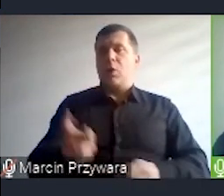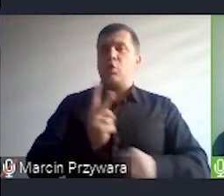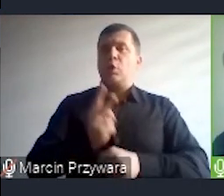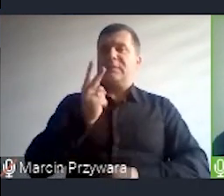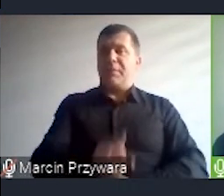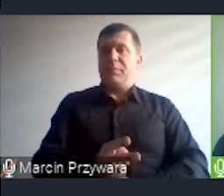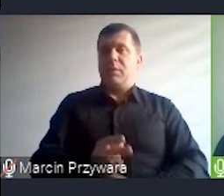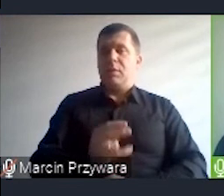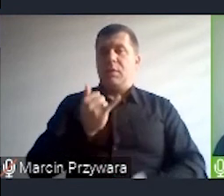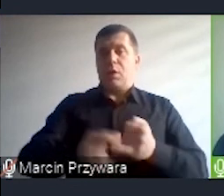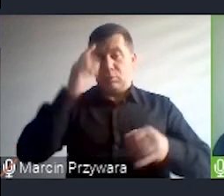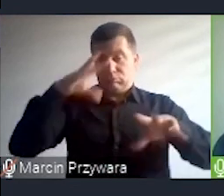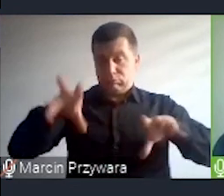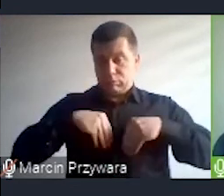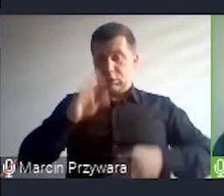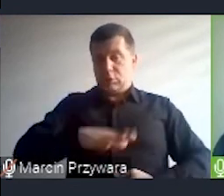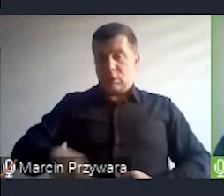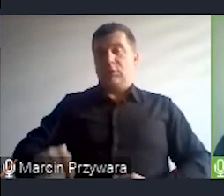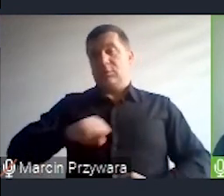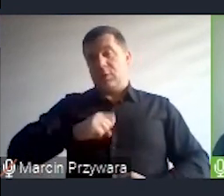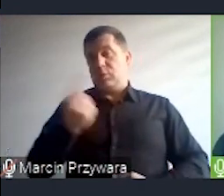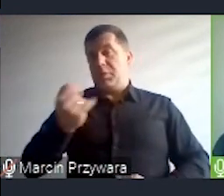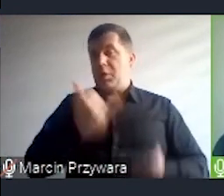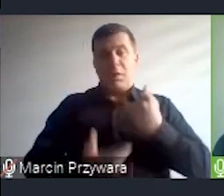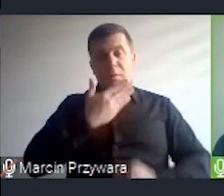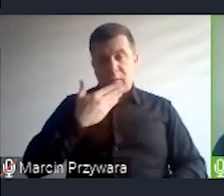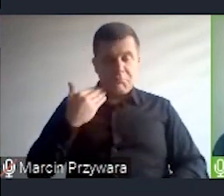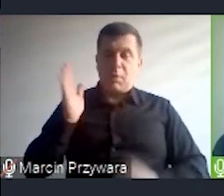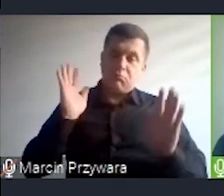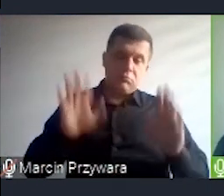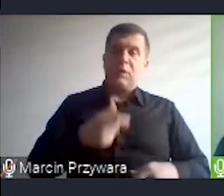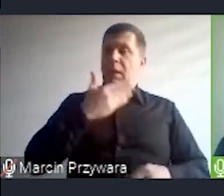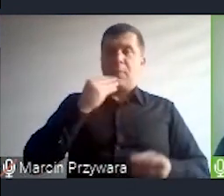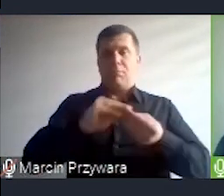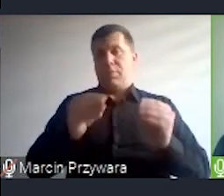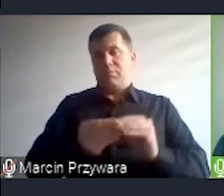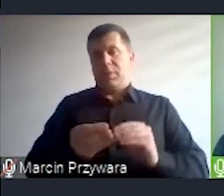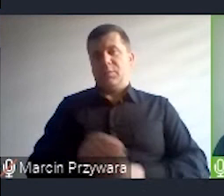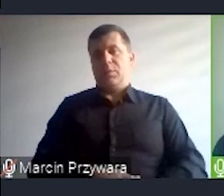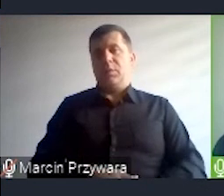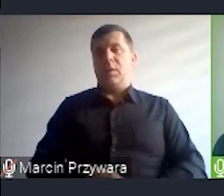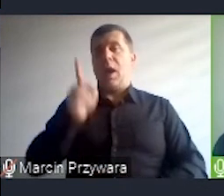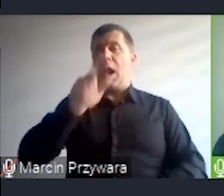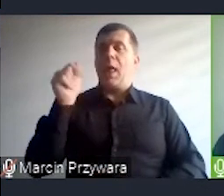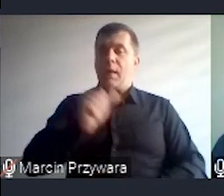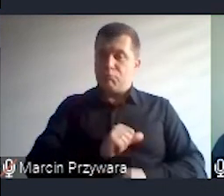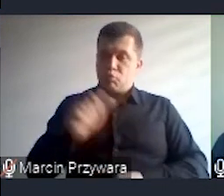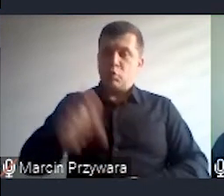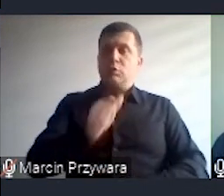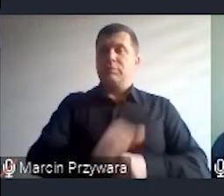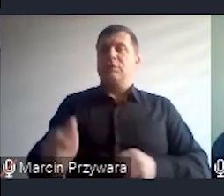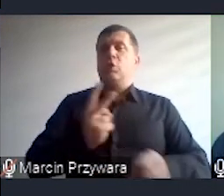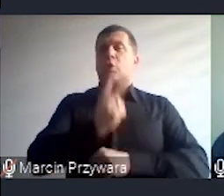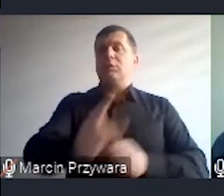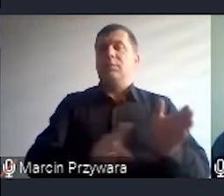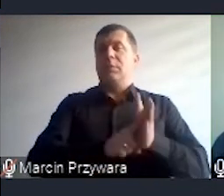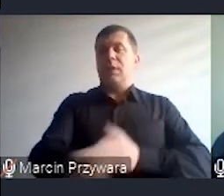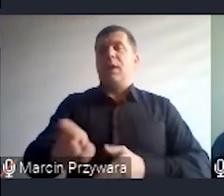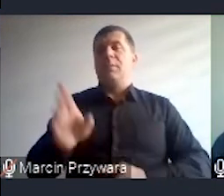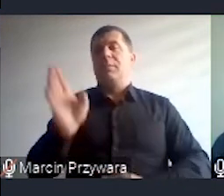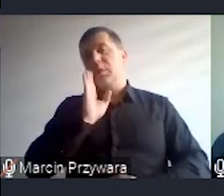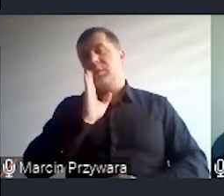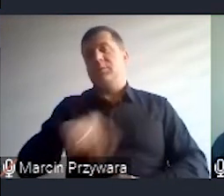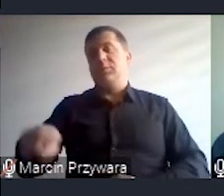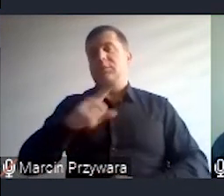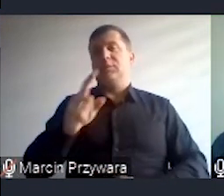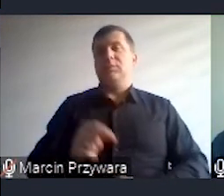Jeśli zrekrutują się na nie dzieci – super, jak się nie zrekrutują – nie ma z tym żadnego problemu, ale mają być dostępne dla potencjalnych kandydatów.